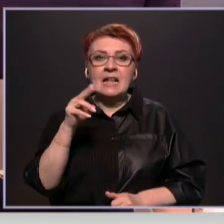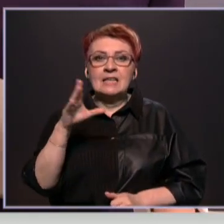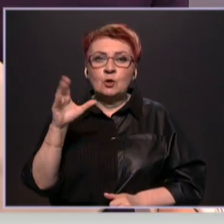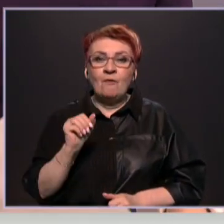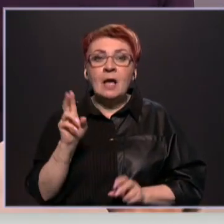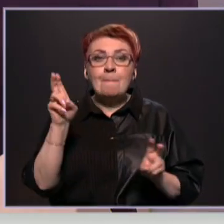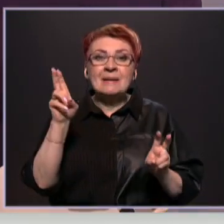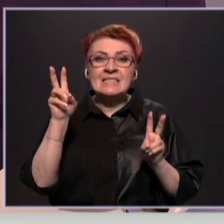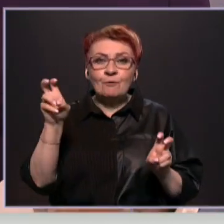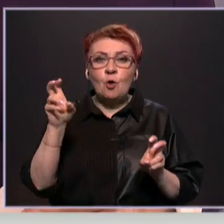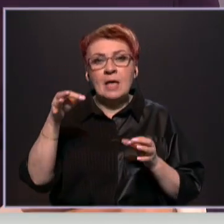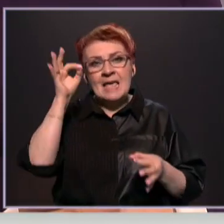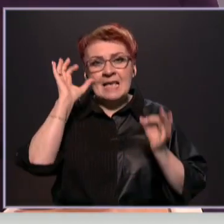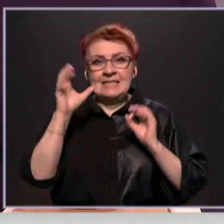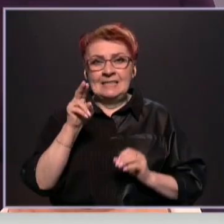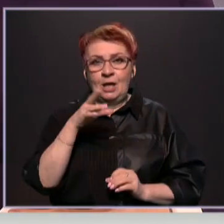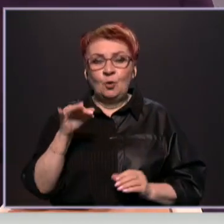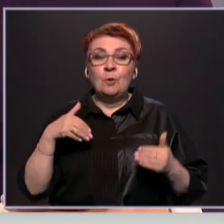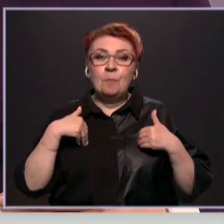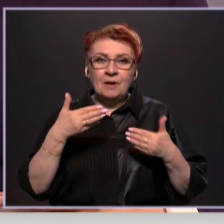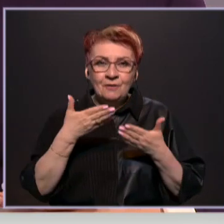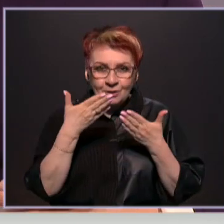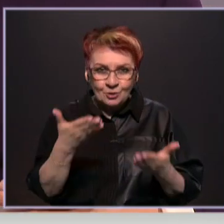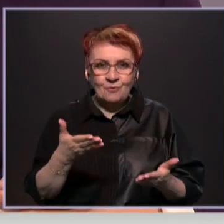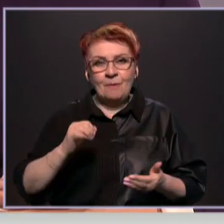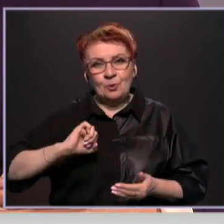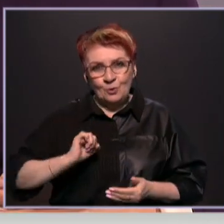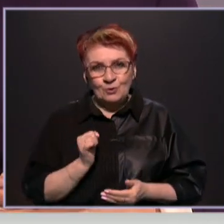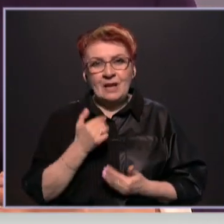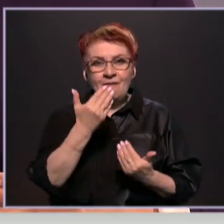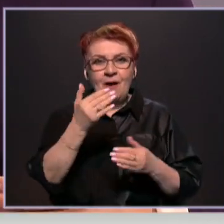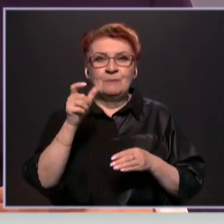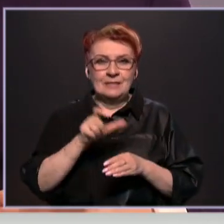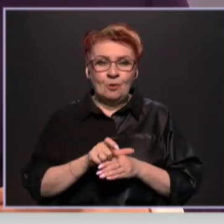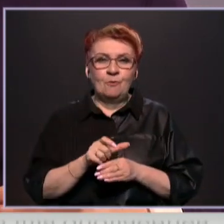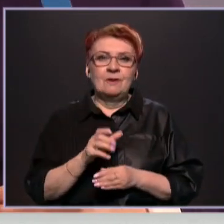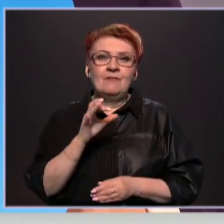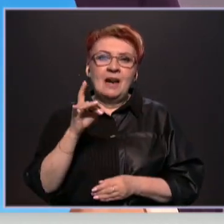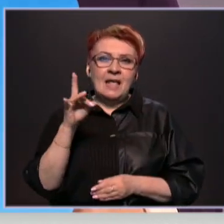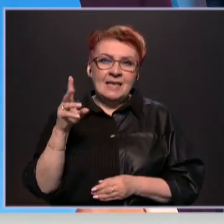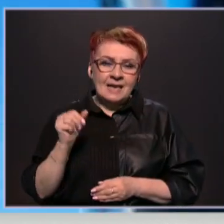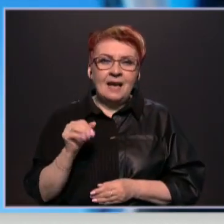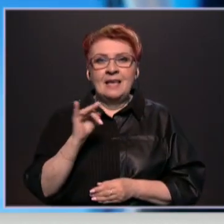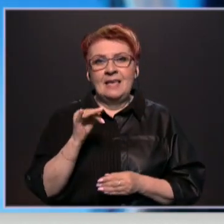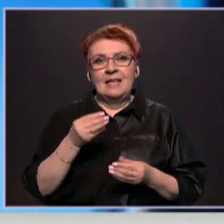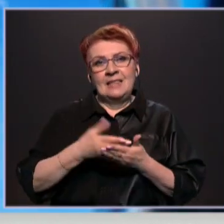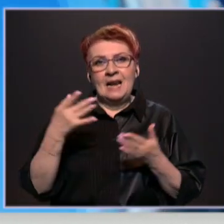позывным седой Я вас приветствую друзья Вам слово Вероника дорогие зрители Здравствуйте как всегда